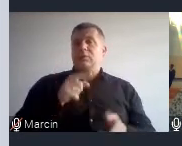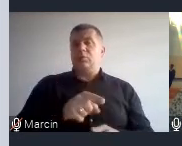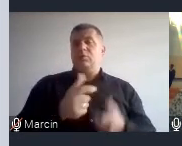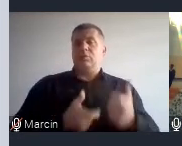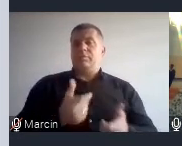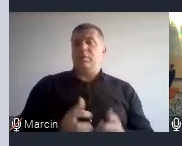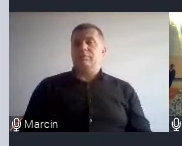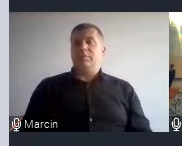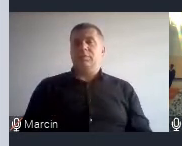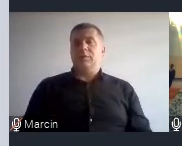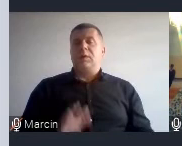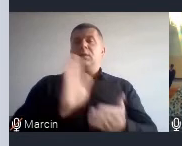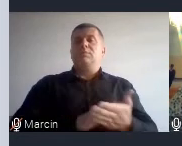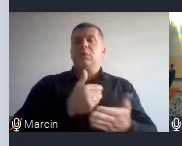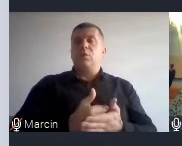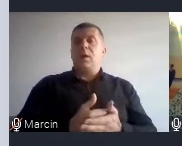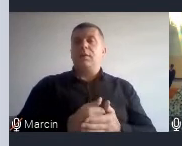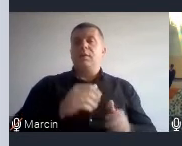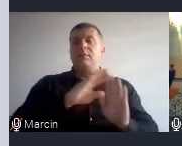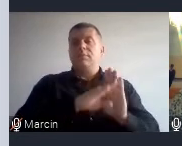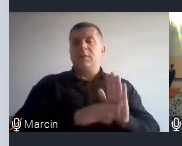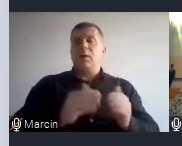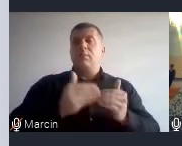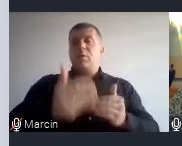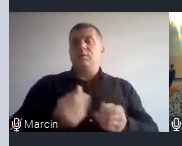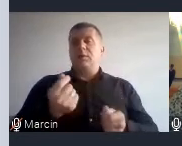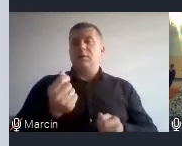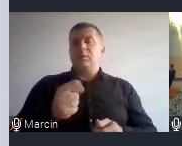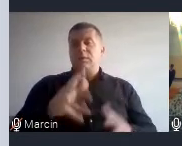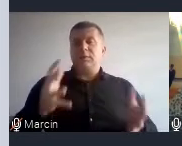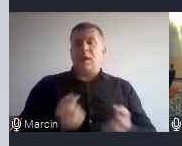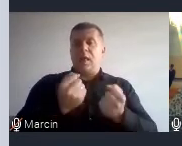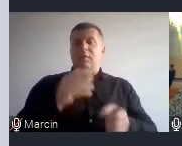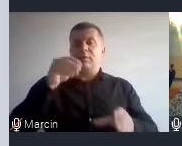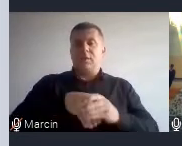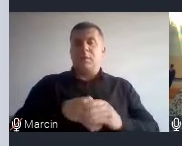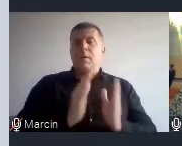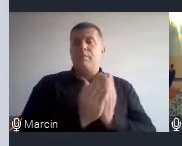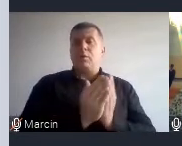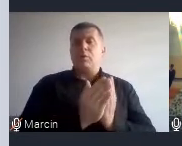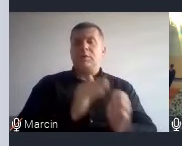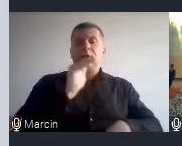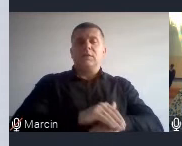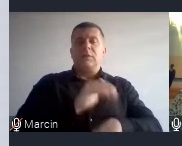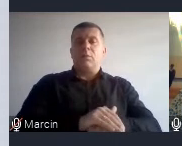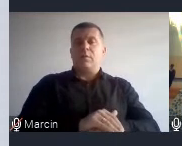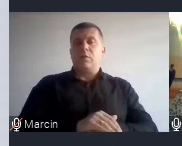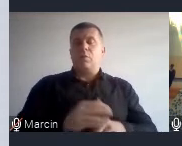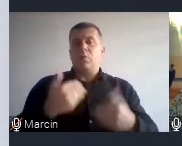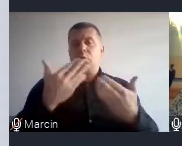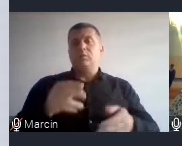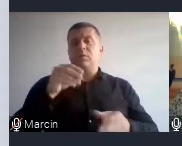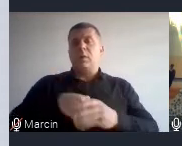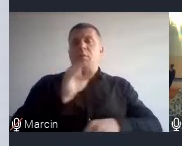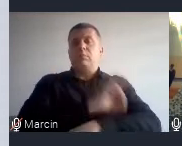Przykłady kryteriów poza cenowych znajdziecie Państwo w podręczniku o zamówieniach w ramach projektów.